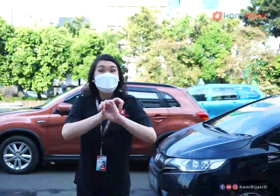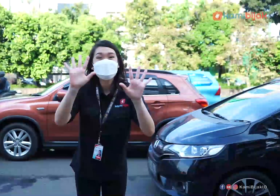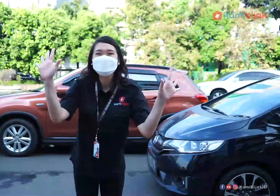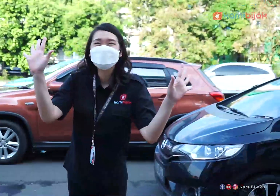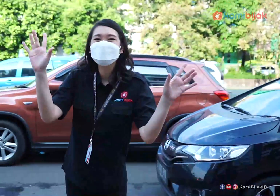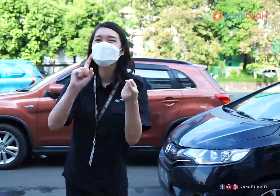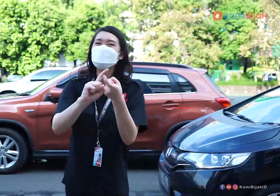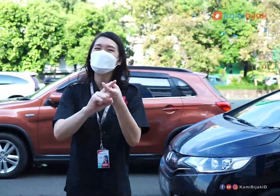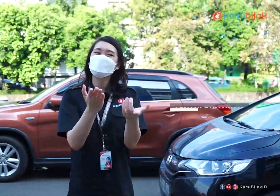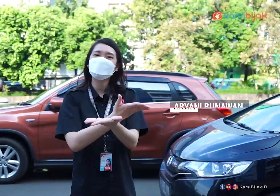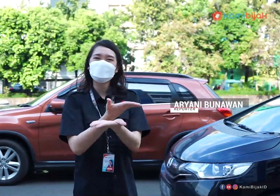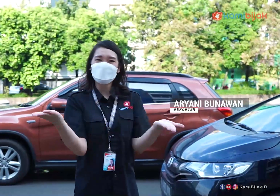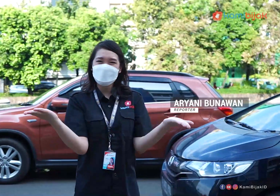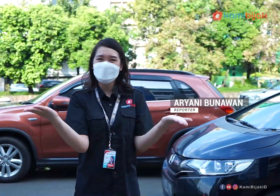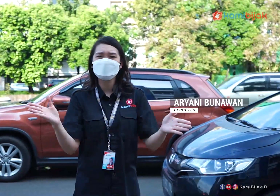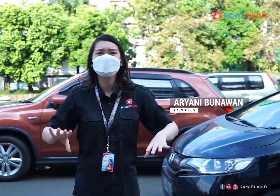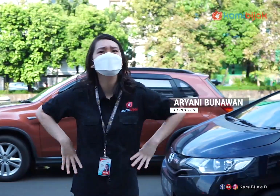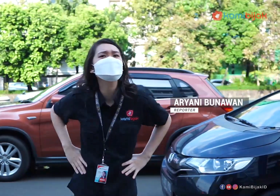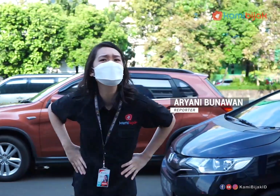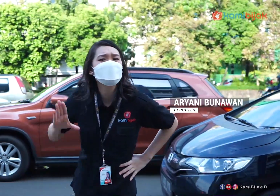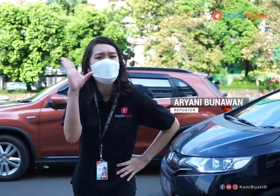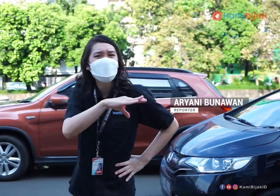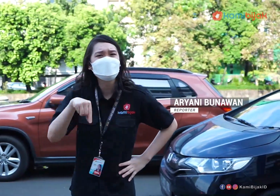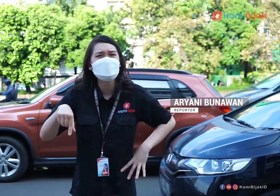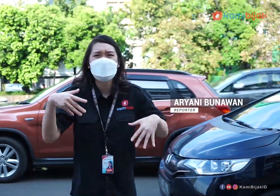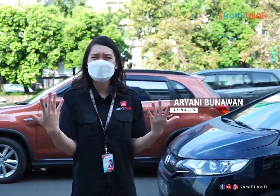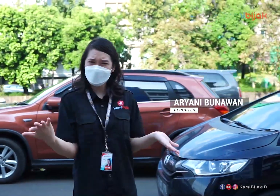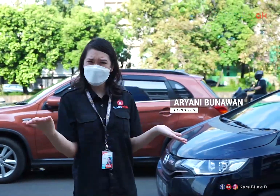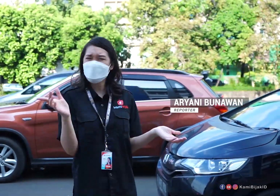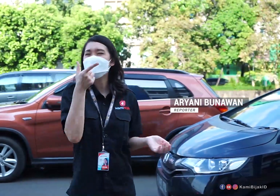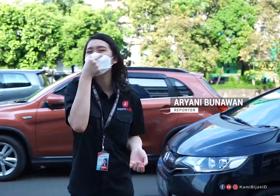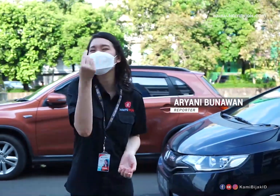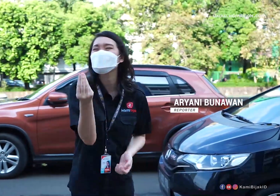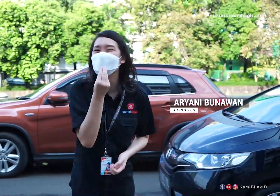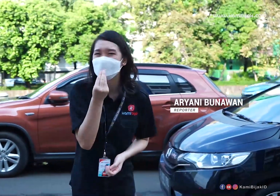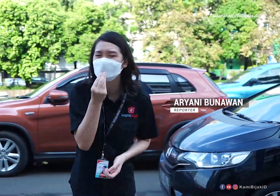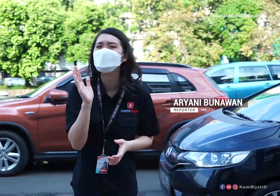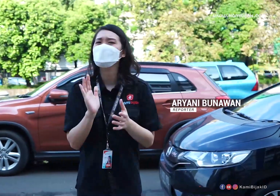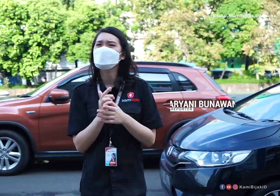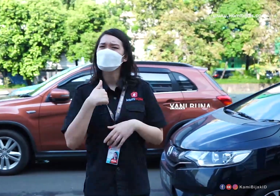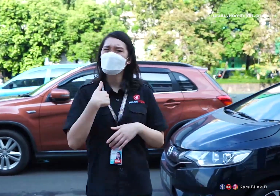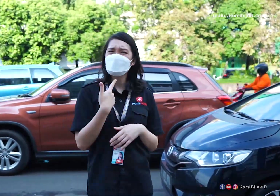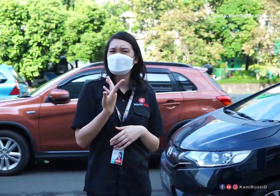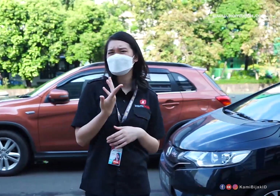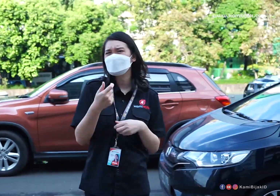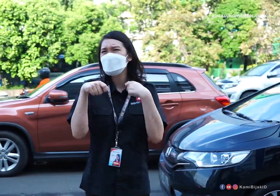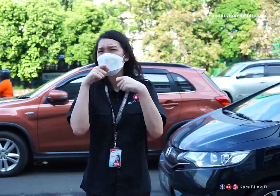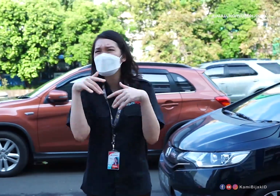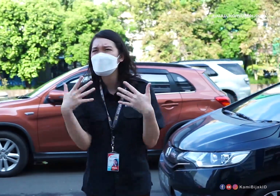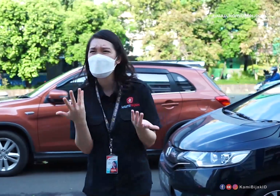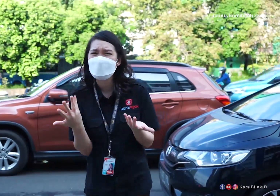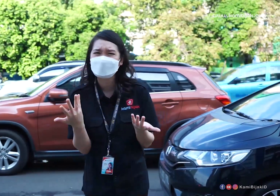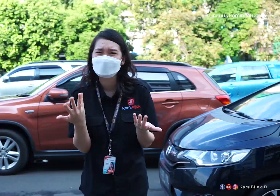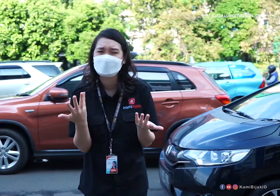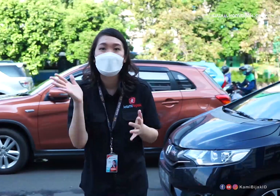Hai teman-teman semua. Hari ini apa? Kamis Kuliner. Mau makan apa ya?